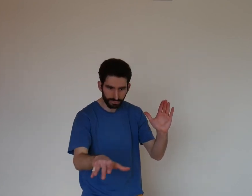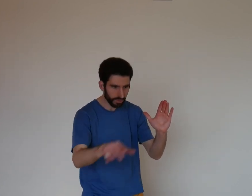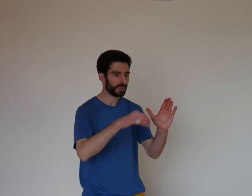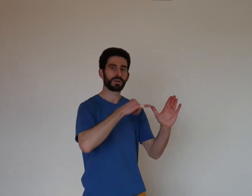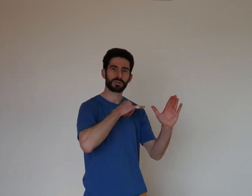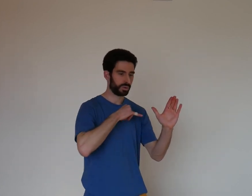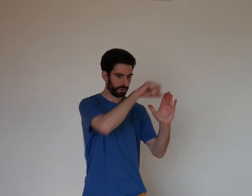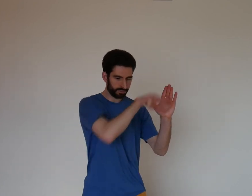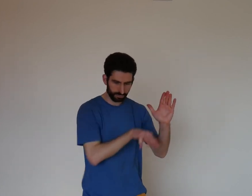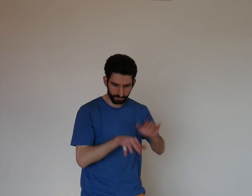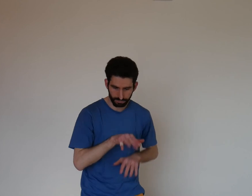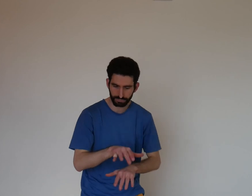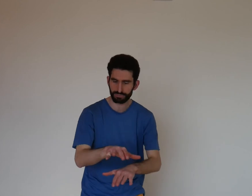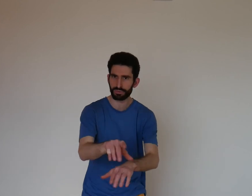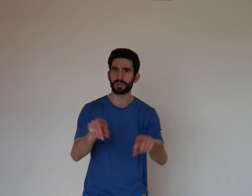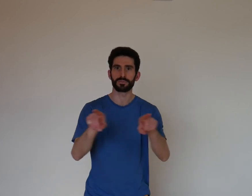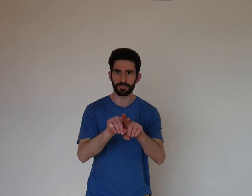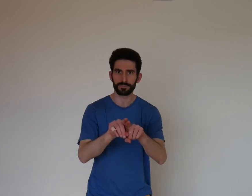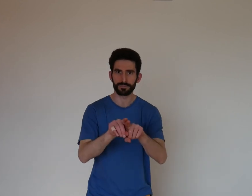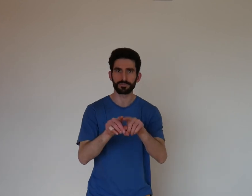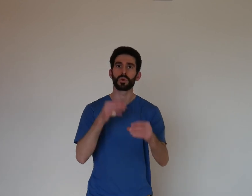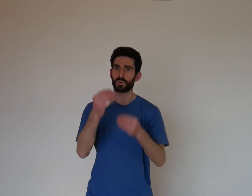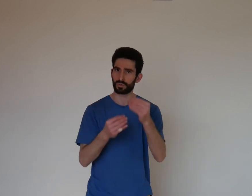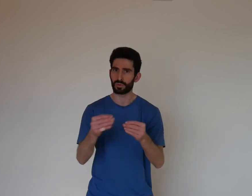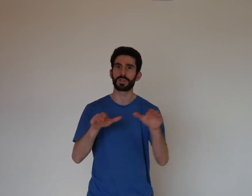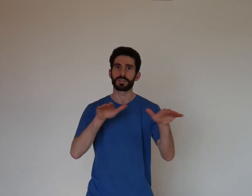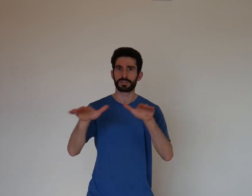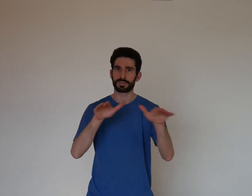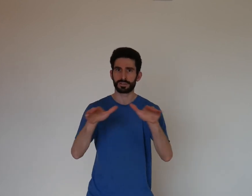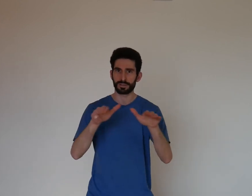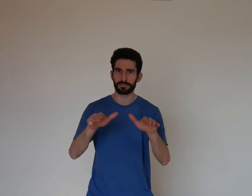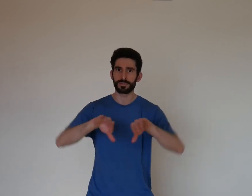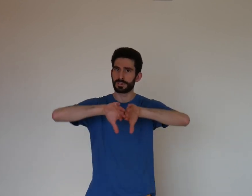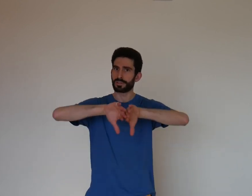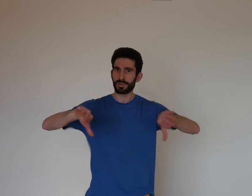ou des toilettes, elles vont dans le même tuyau. Le système séparatif.